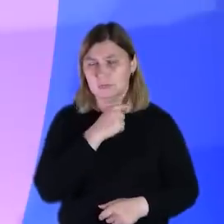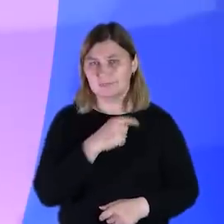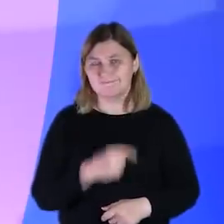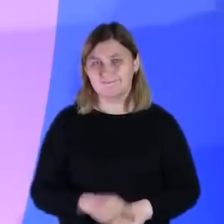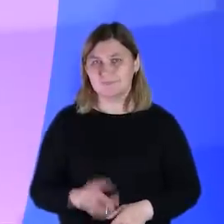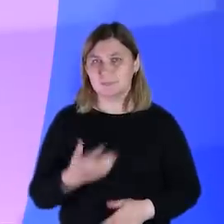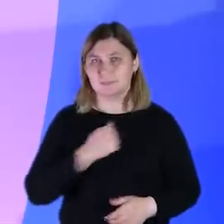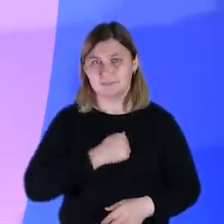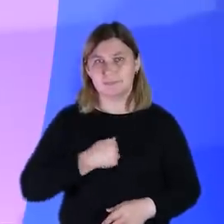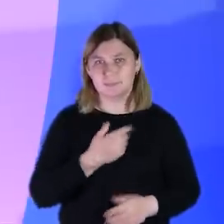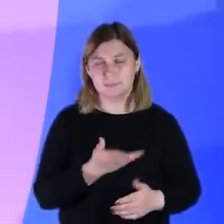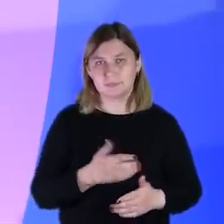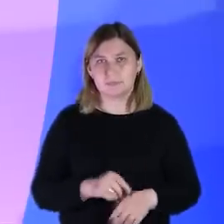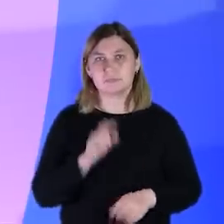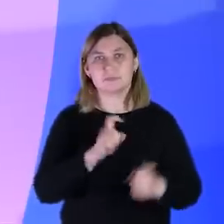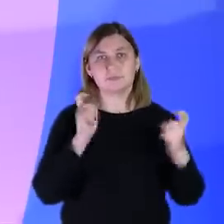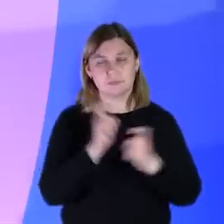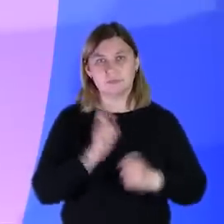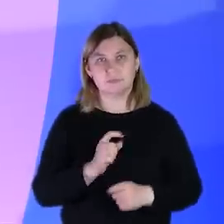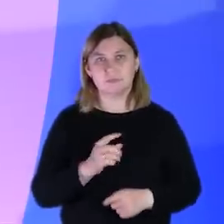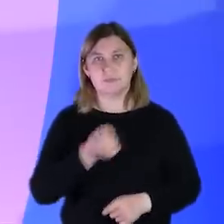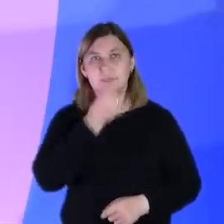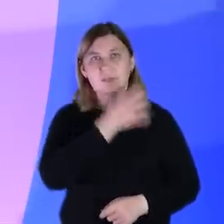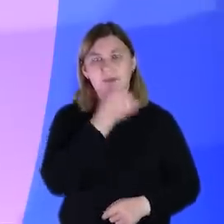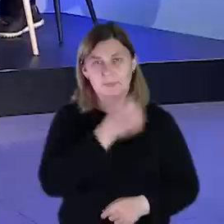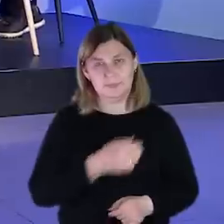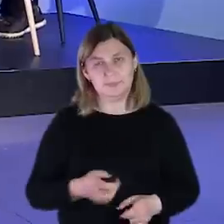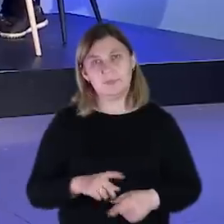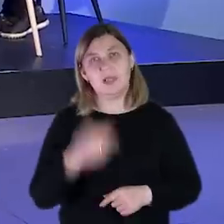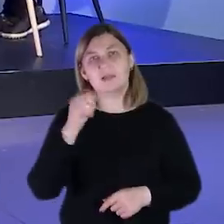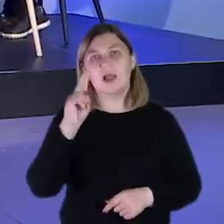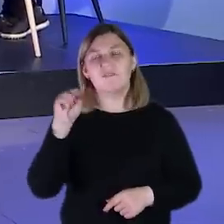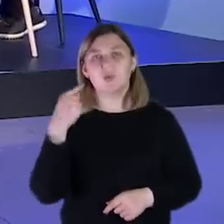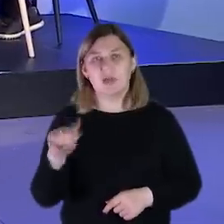się na tym zawiedli, bo ci sąsiedzi ich po prostu wydali. A poza tym NKWD doskonale wiedziało,